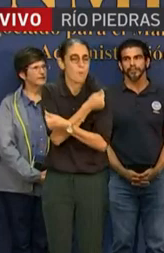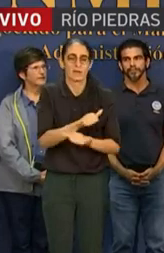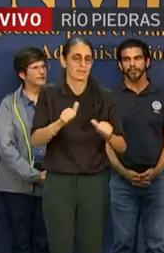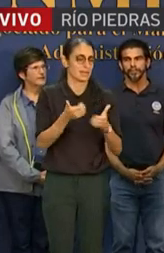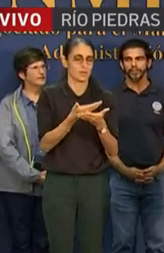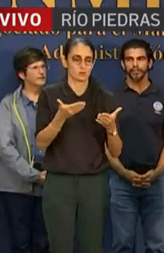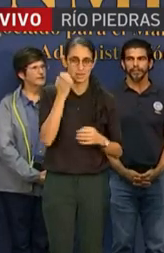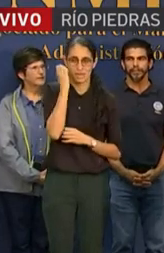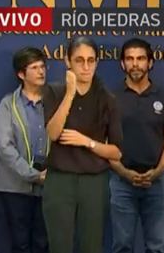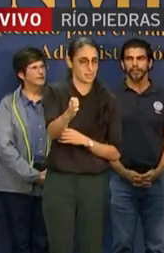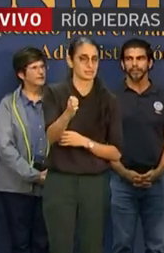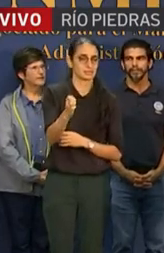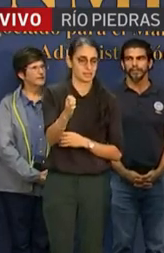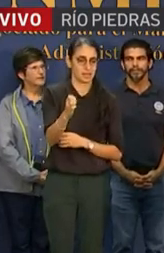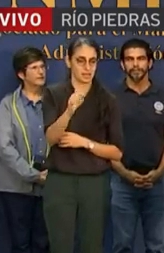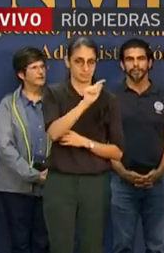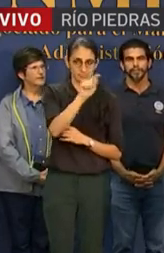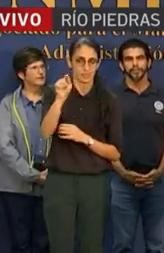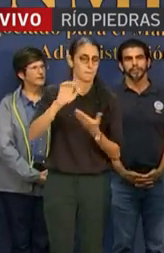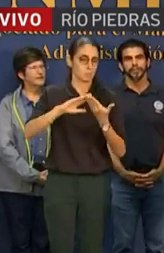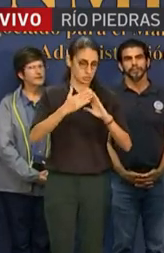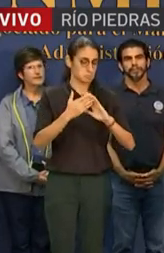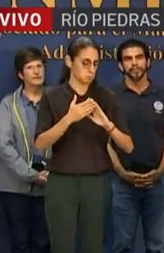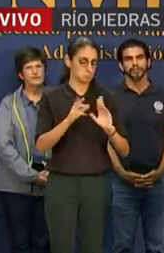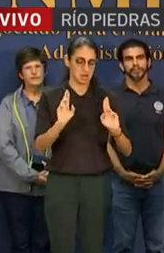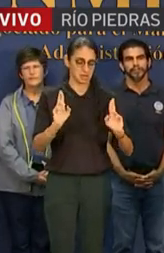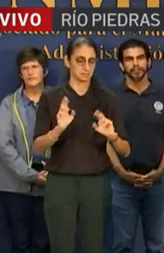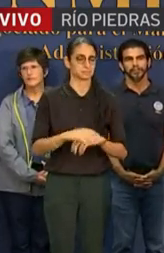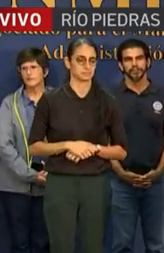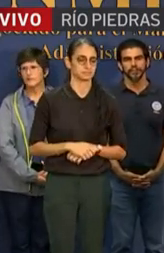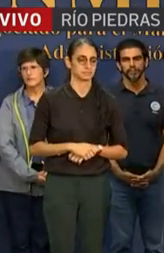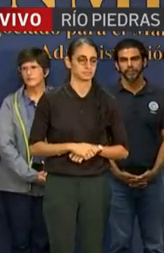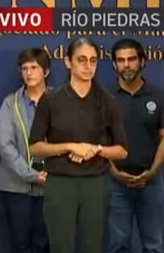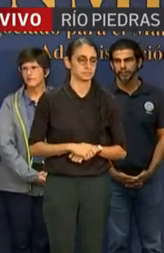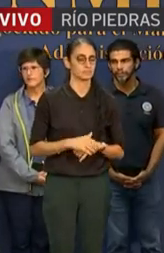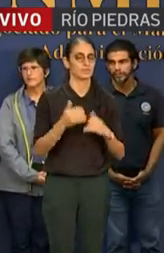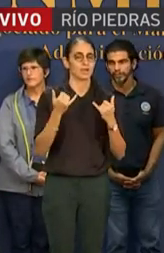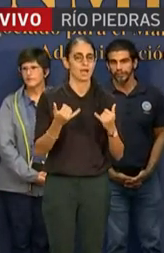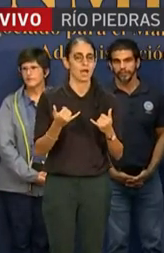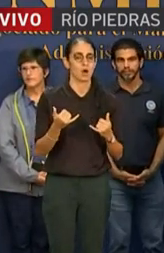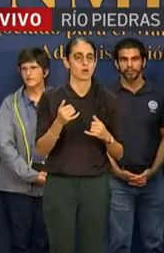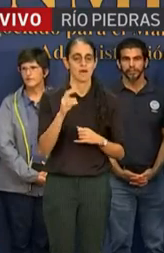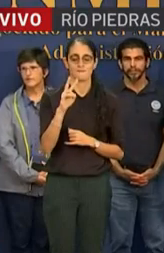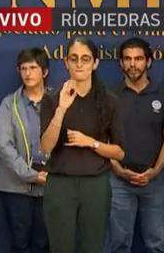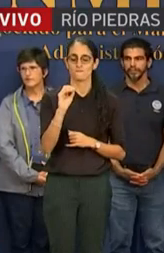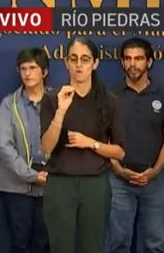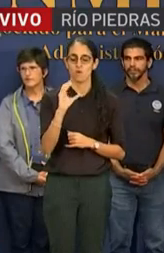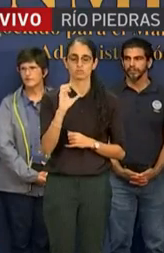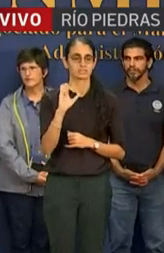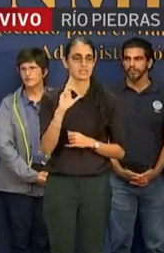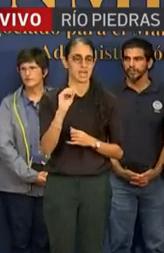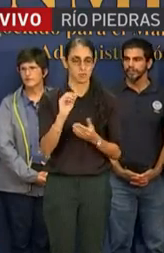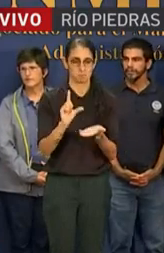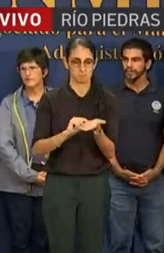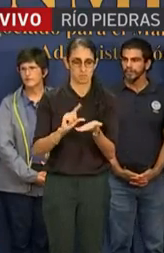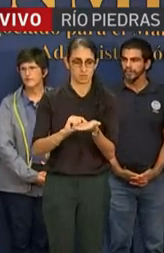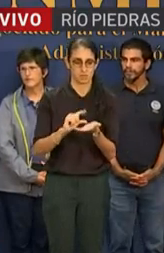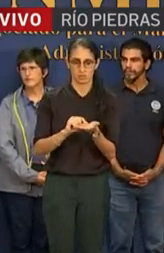QUE SEPAN QUE HAY 1 GRUPO